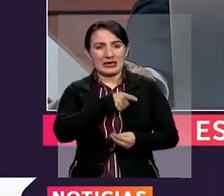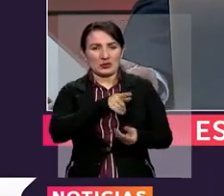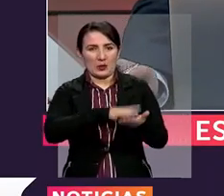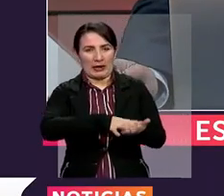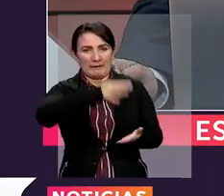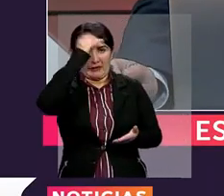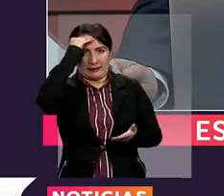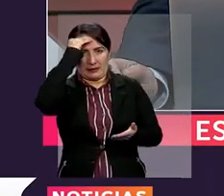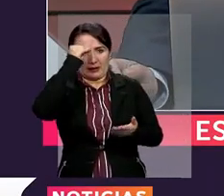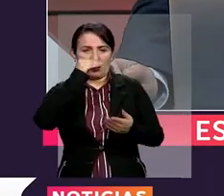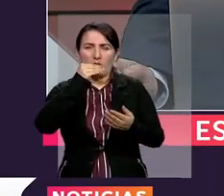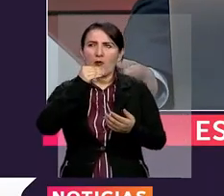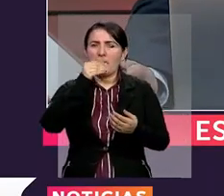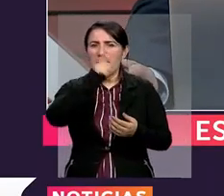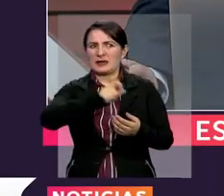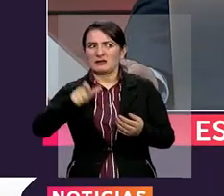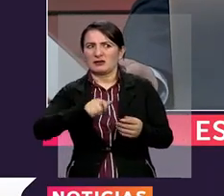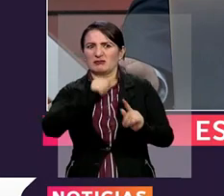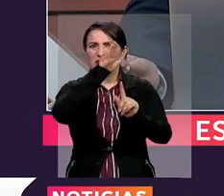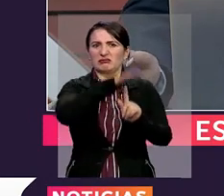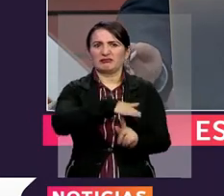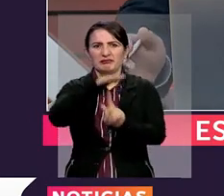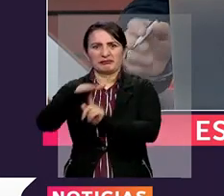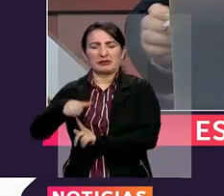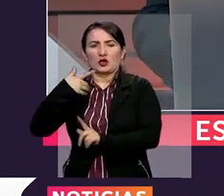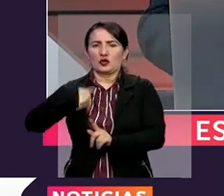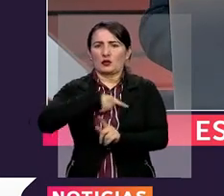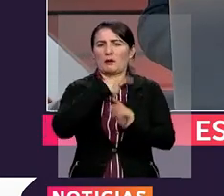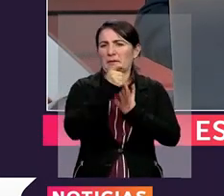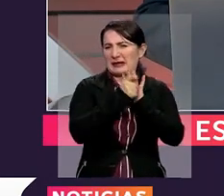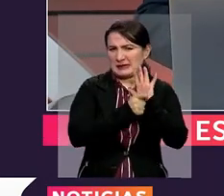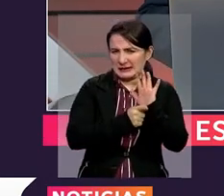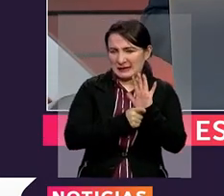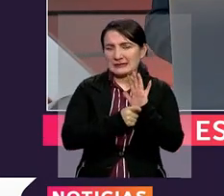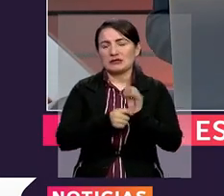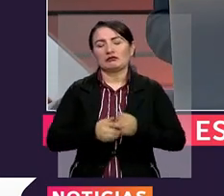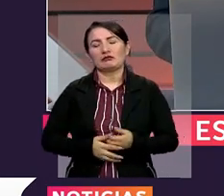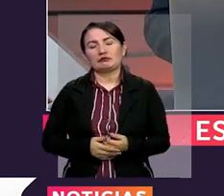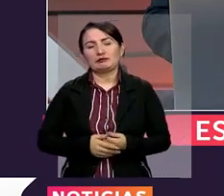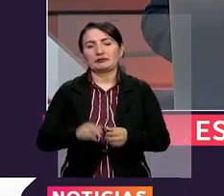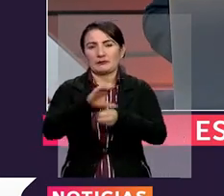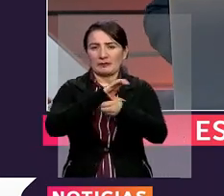FORMAS ARTíSTICAS Y PACíFICAS QUE SE RESALTAN Y QUE TAMBIéN